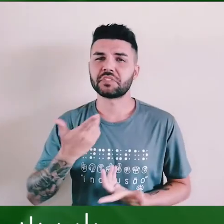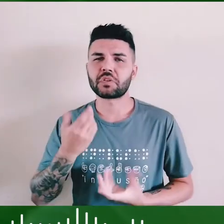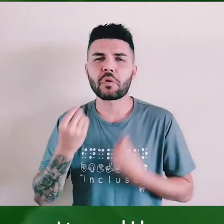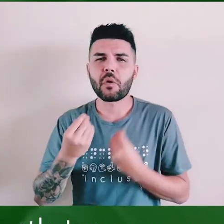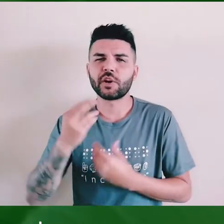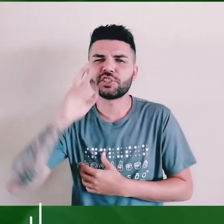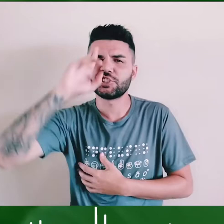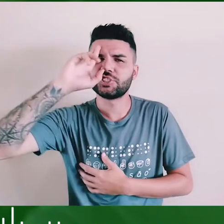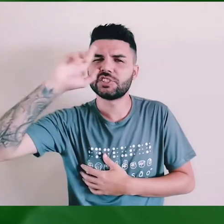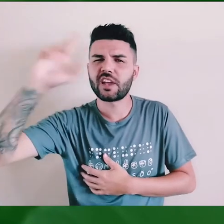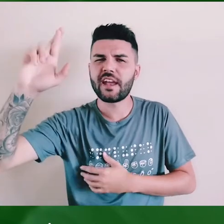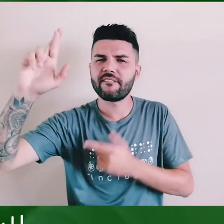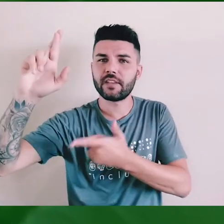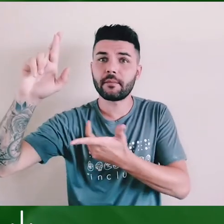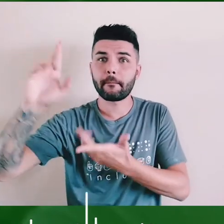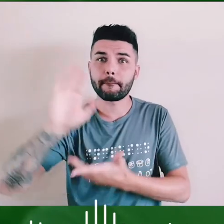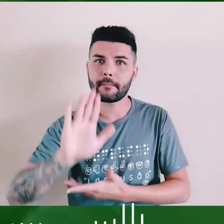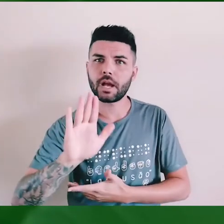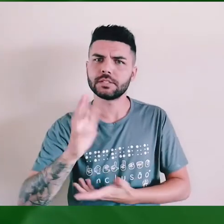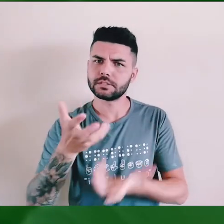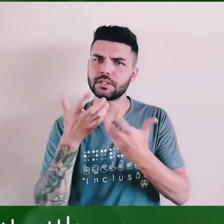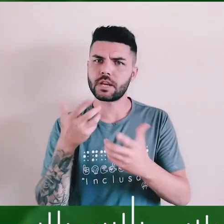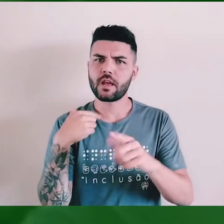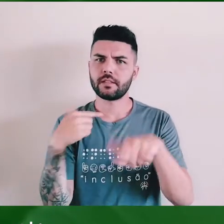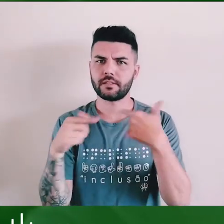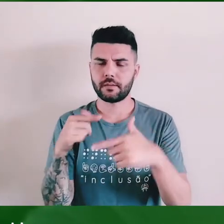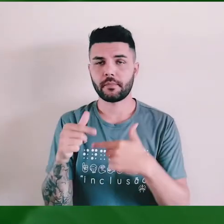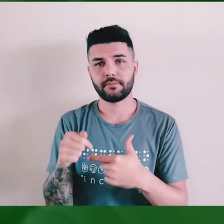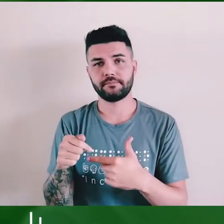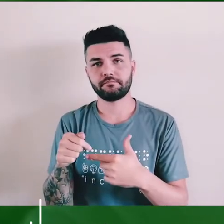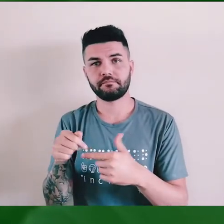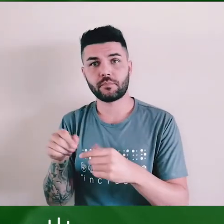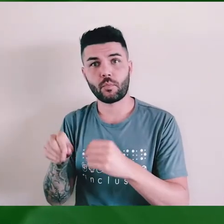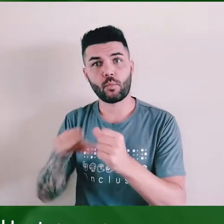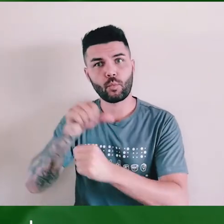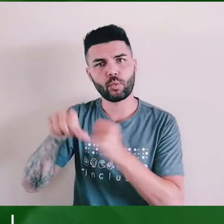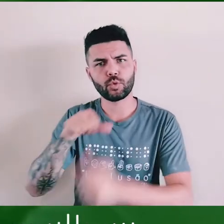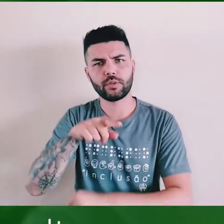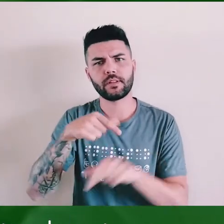não tinha nada a ver com jornalismo. De lá fui para a TV Cultura, trabalhei como estagiário